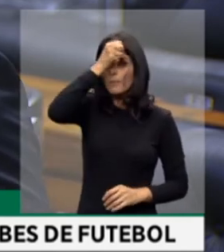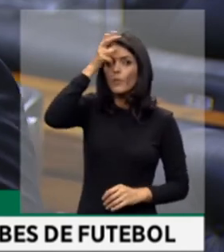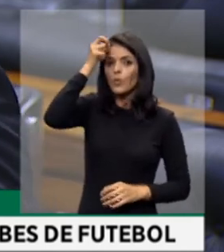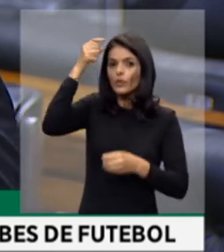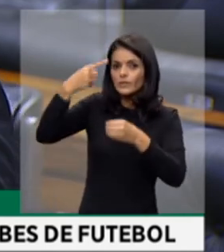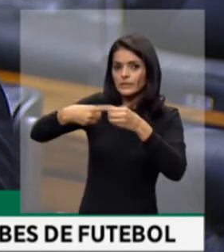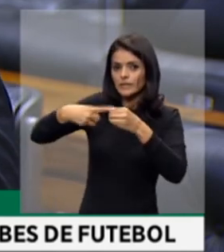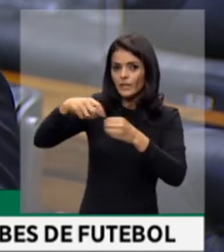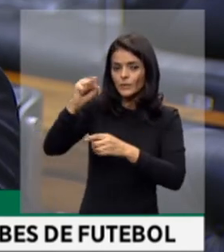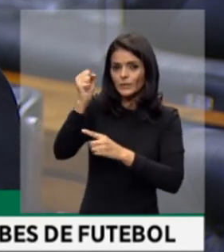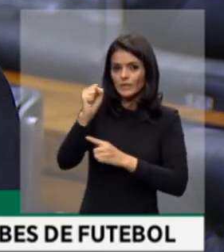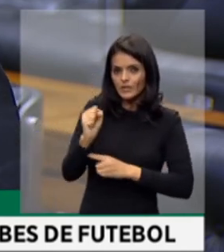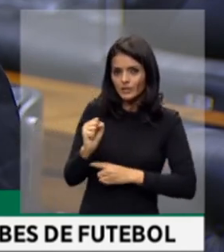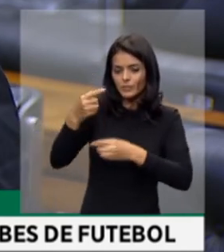DA PREFEITA REELEITA, HILDA